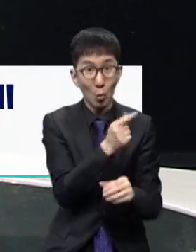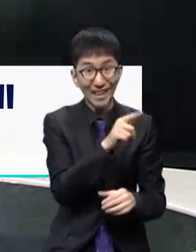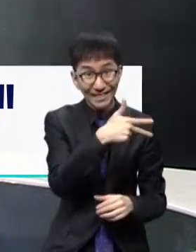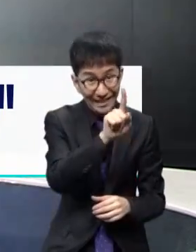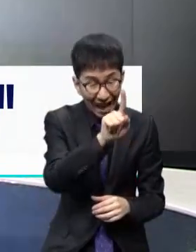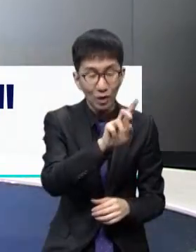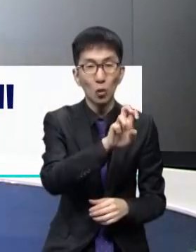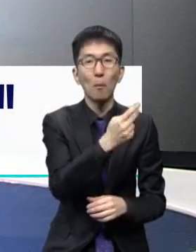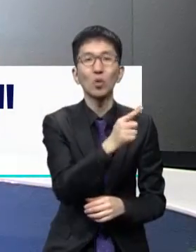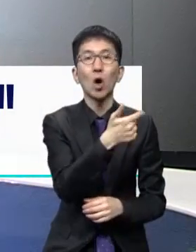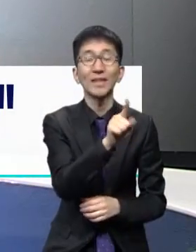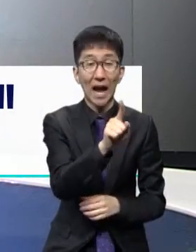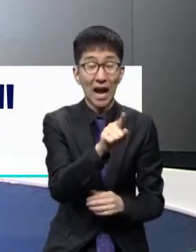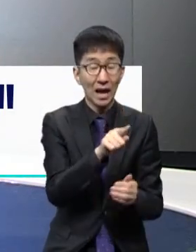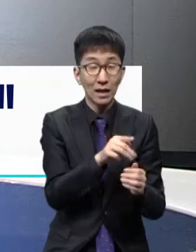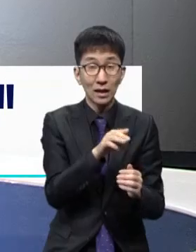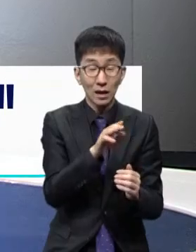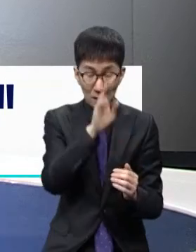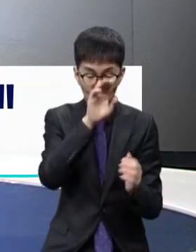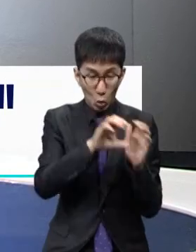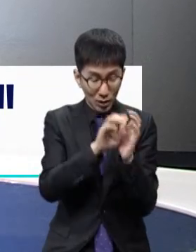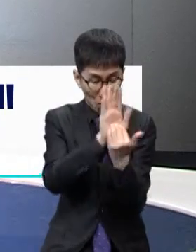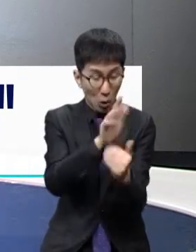변이 바이러스에는 효과가 떨어지는 걸로 나타났습니다. 정혜경 기자입니다.